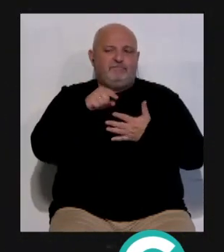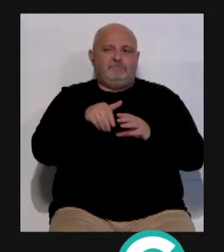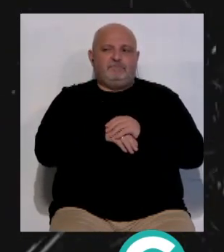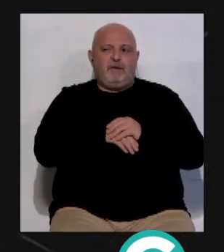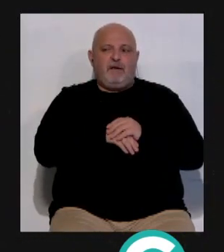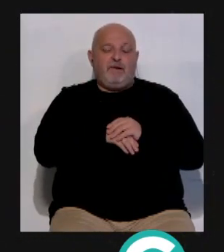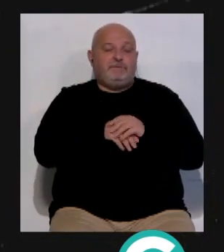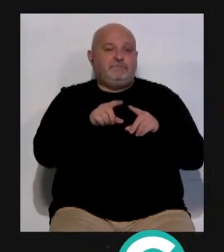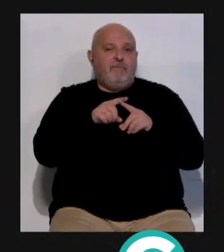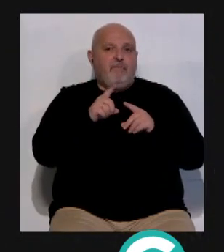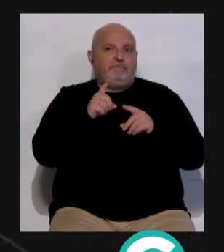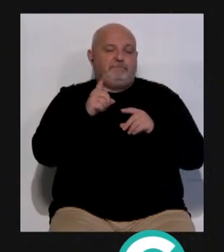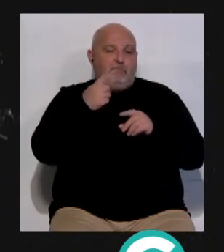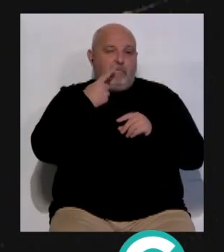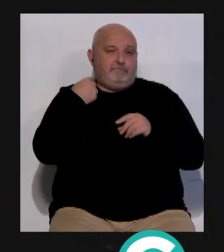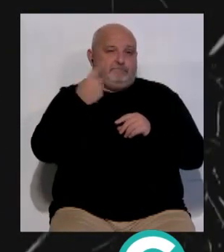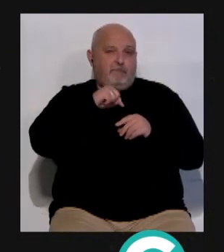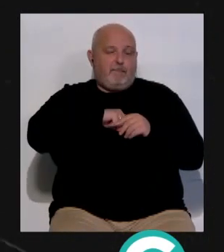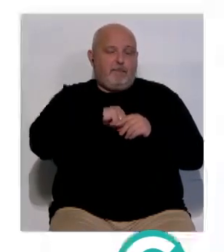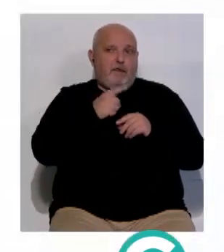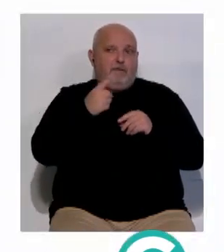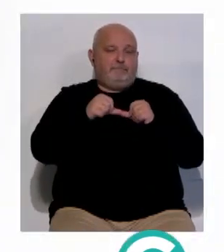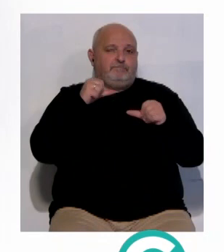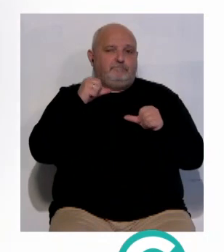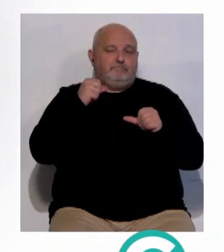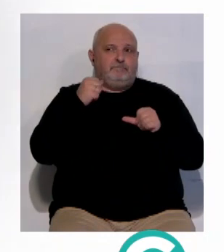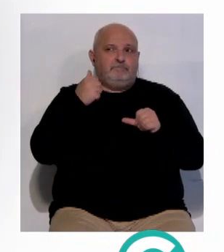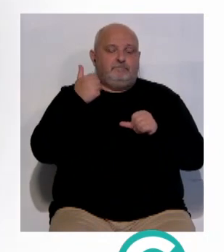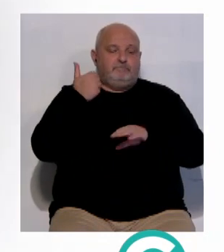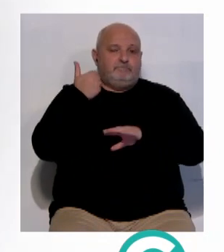obviamente no era verdad Pero lo dice dice a m me pueden haber echado Ho pierdo y Manzano